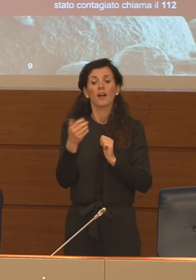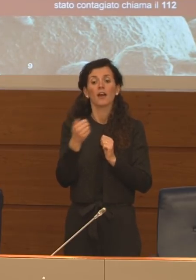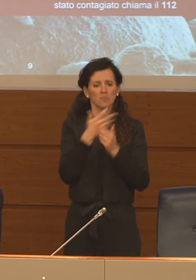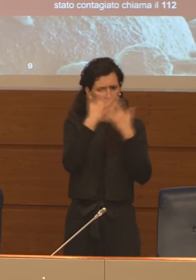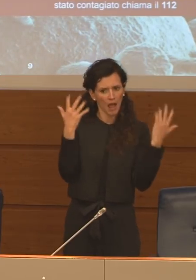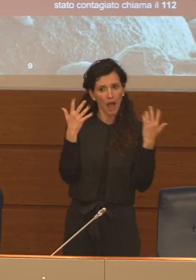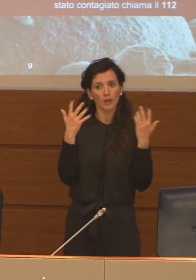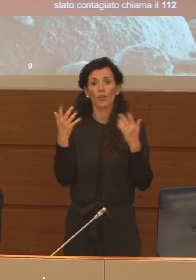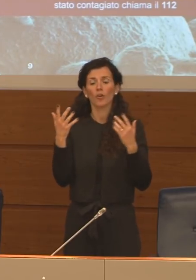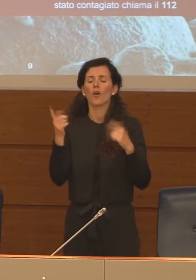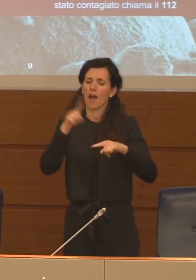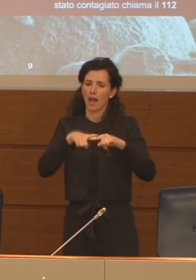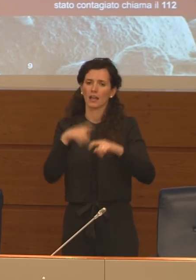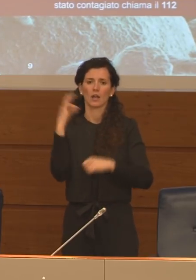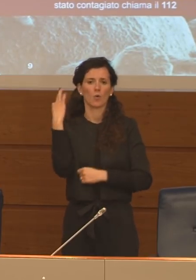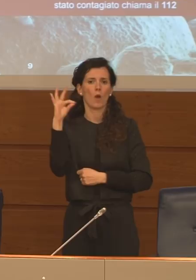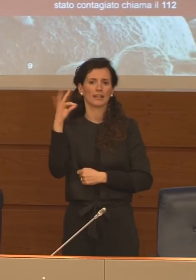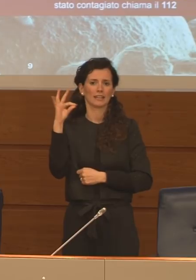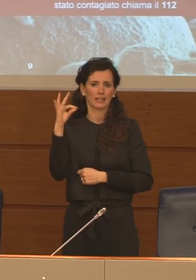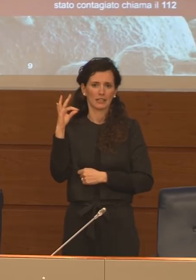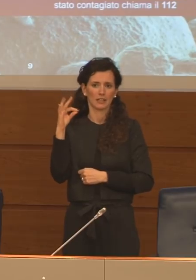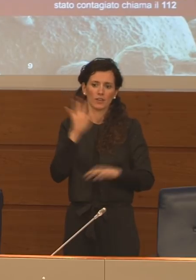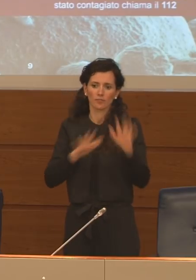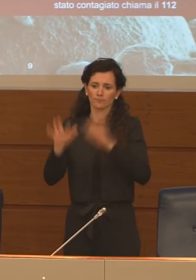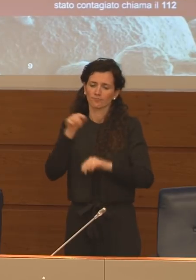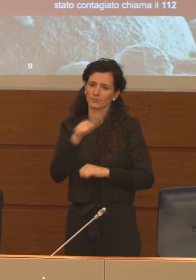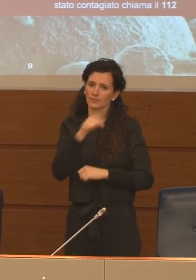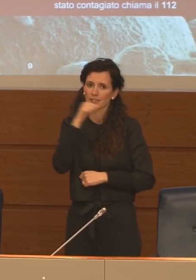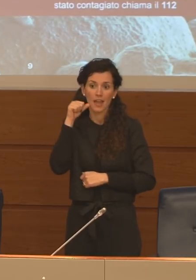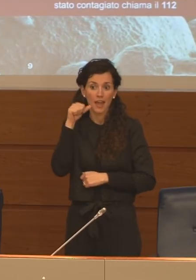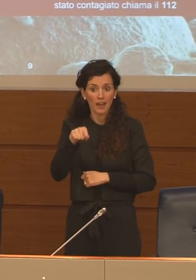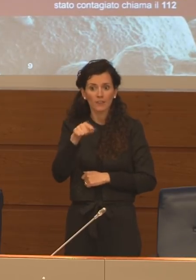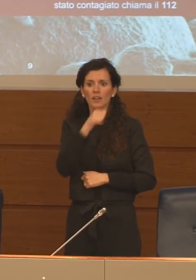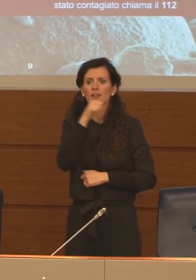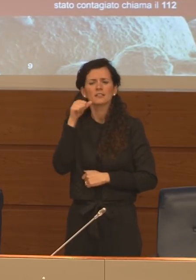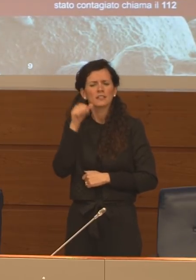Questo serve ovviamente per una gestione appropriata ed efficace